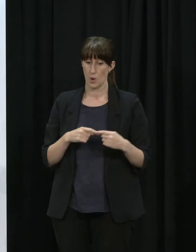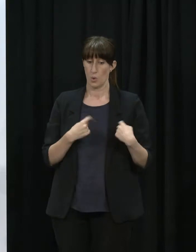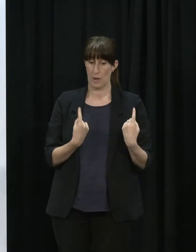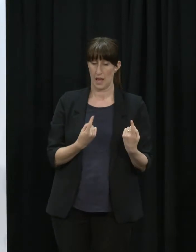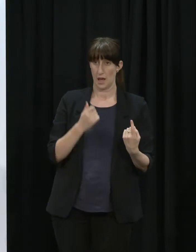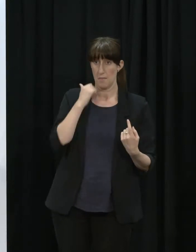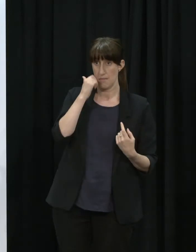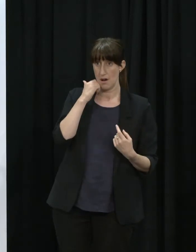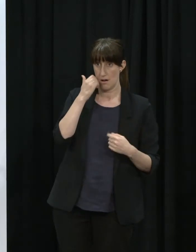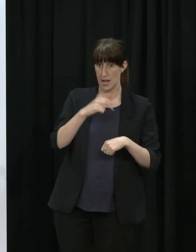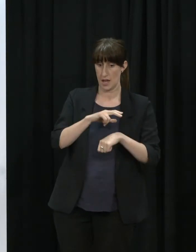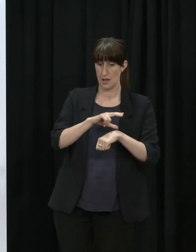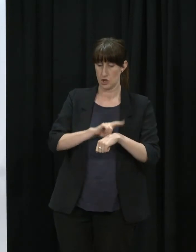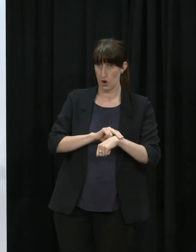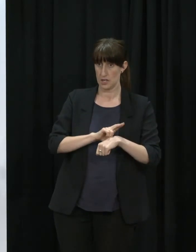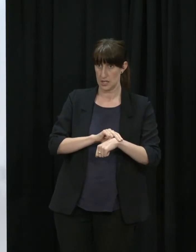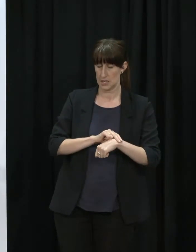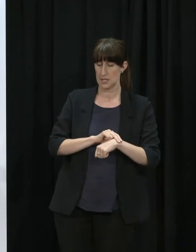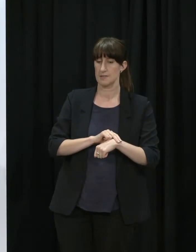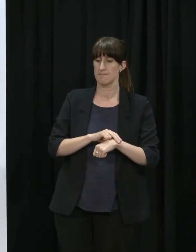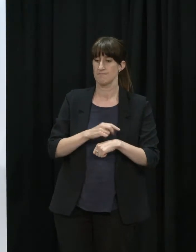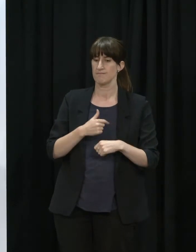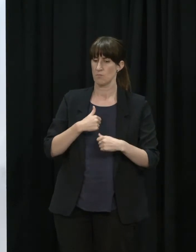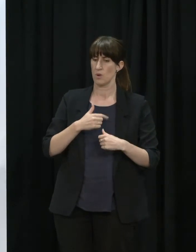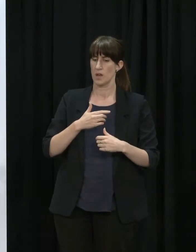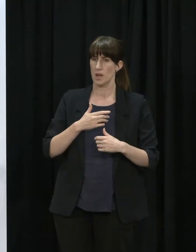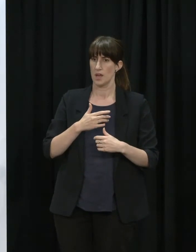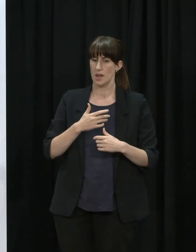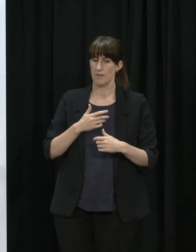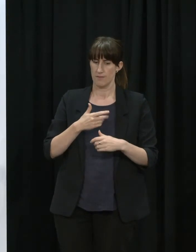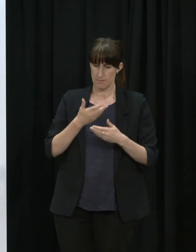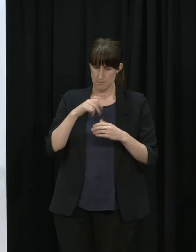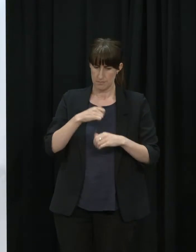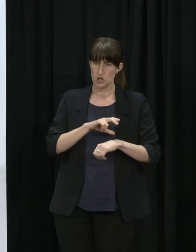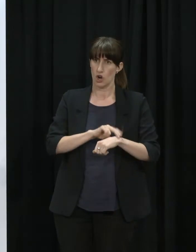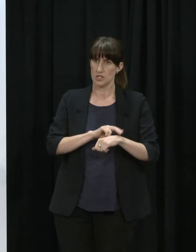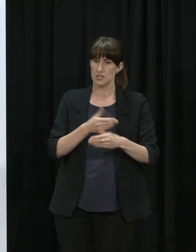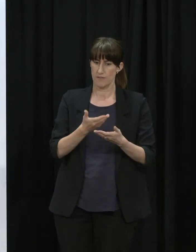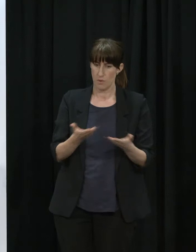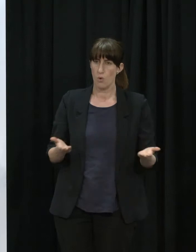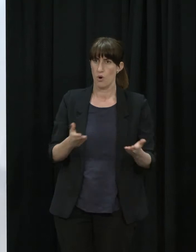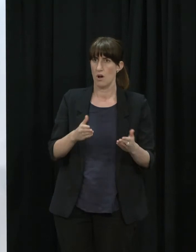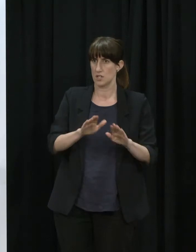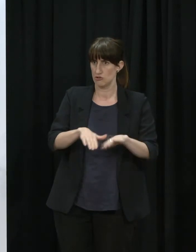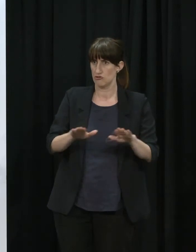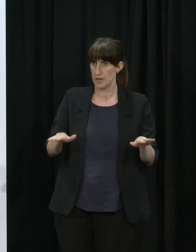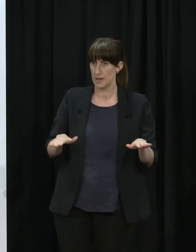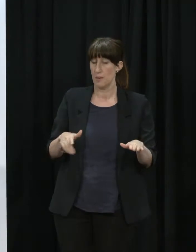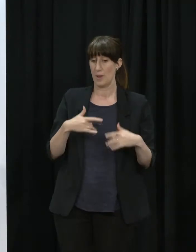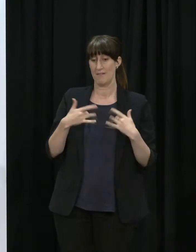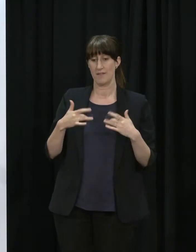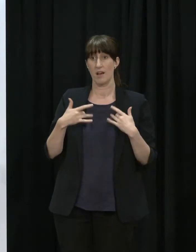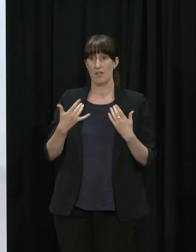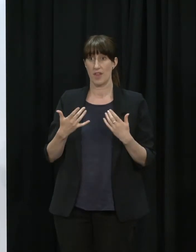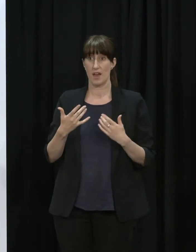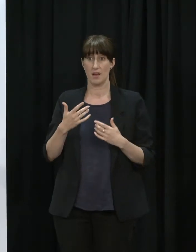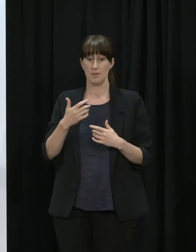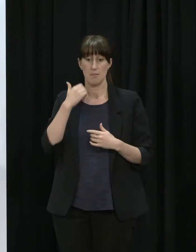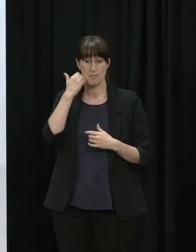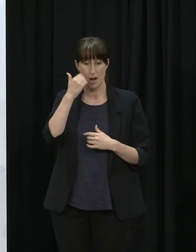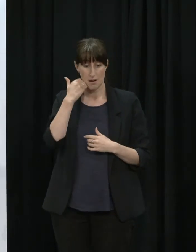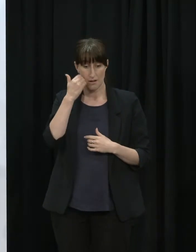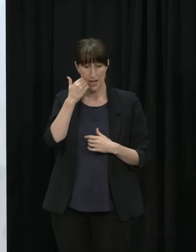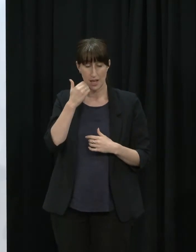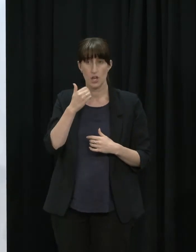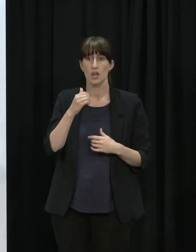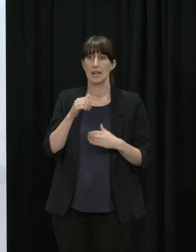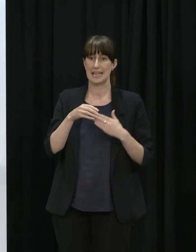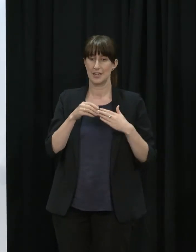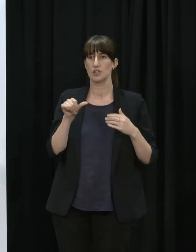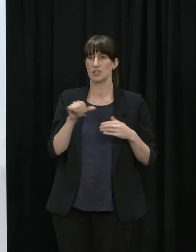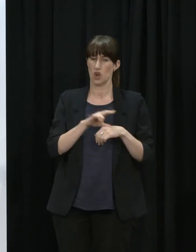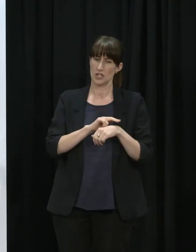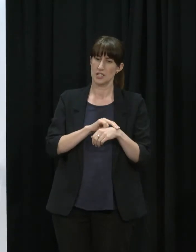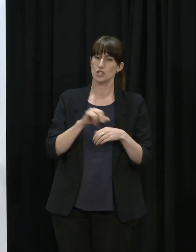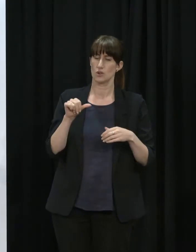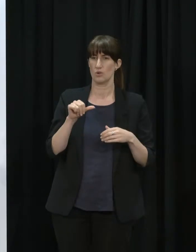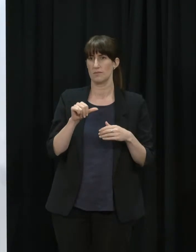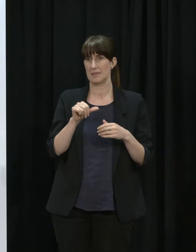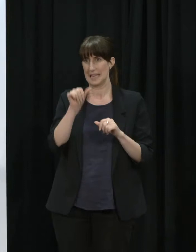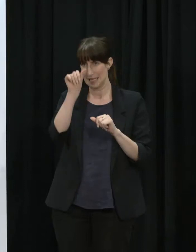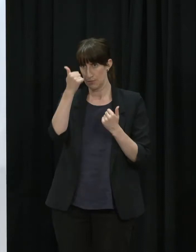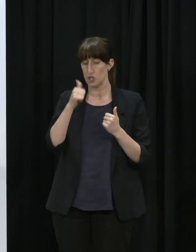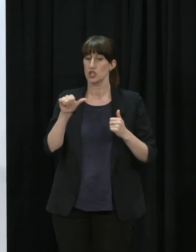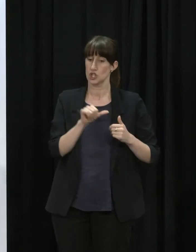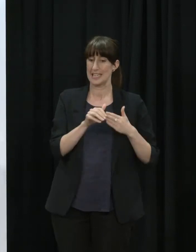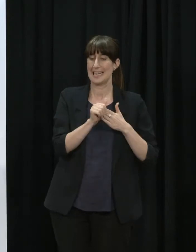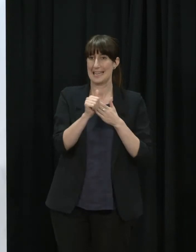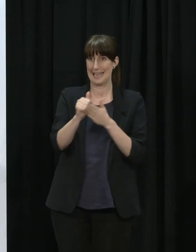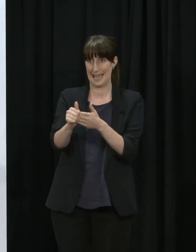kano whai hua nga kaupapa i